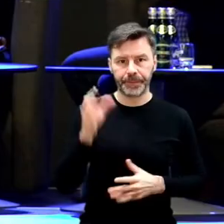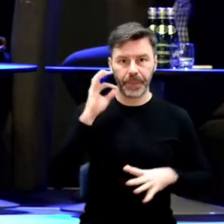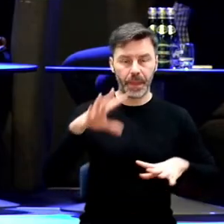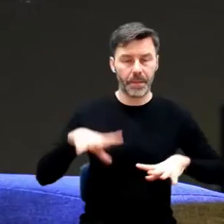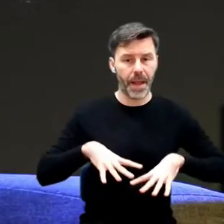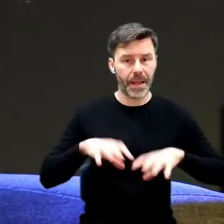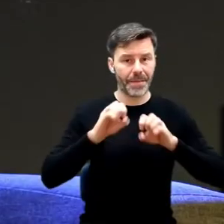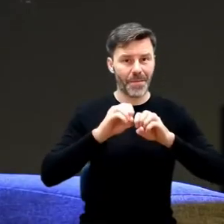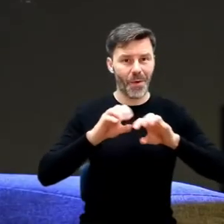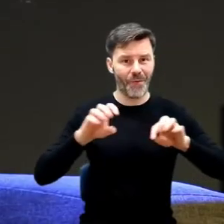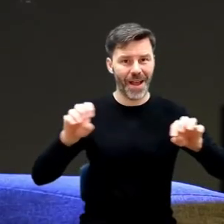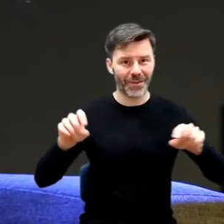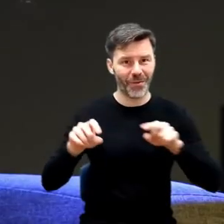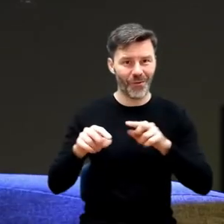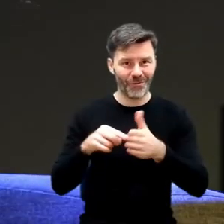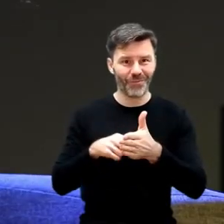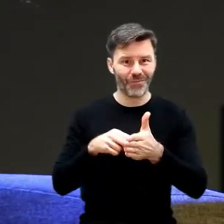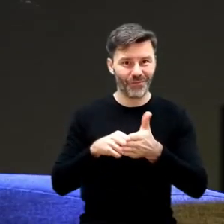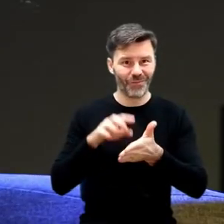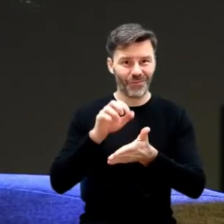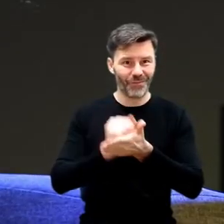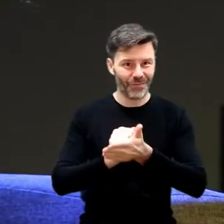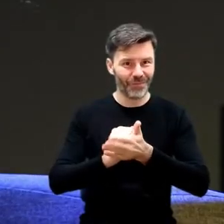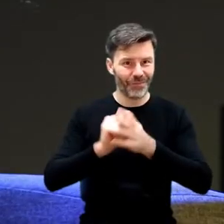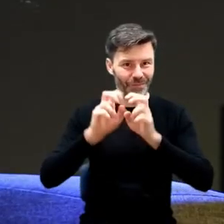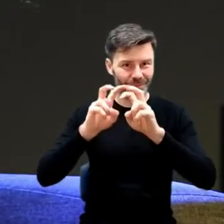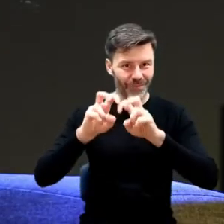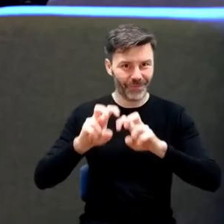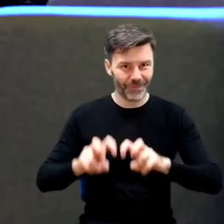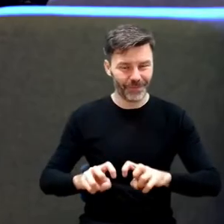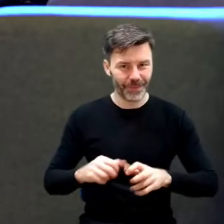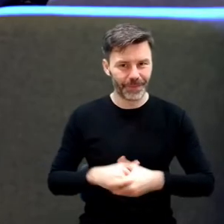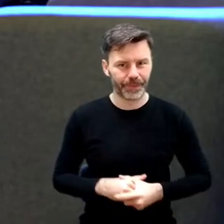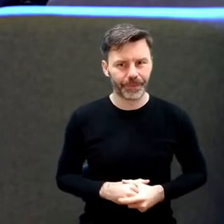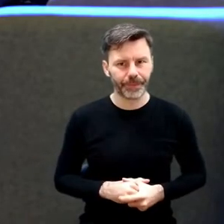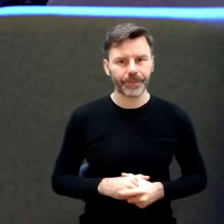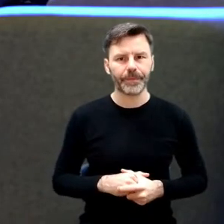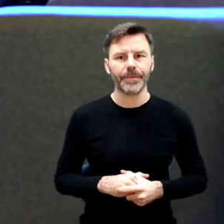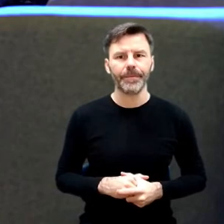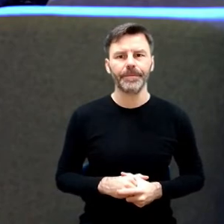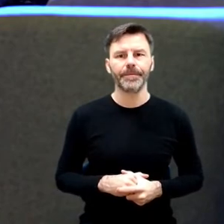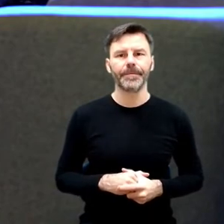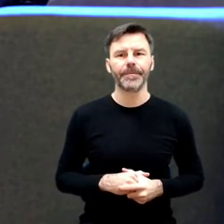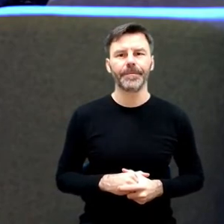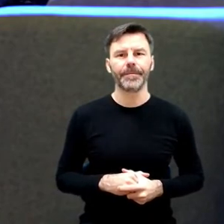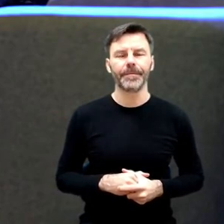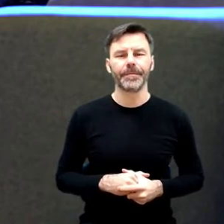Więc pytanie o to, na ile to zarządzanie faktycznie może zrobić różnicę?